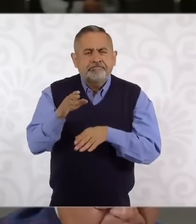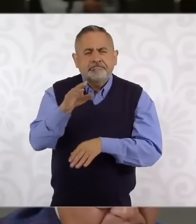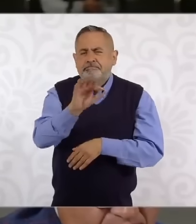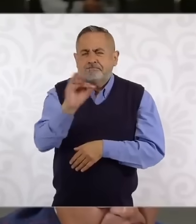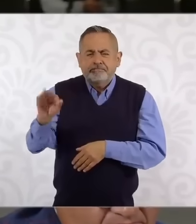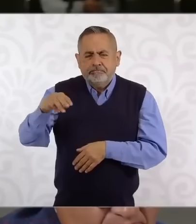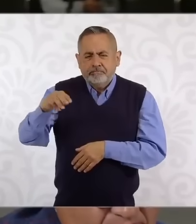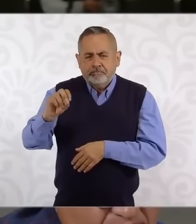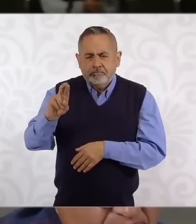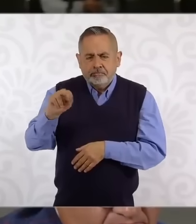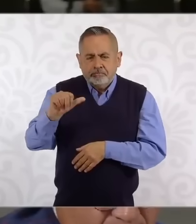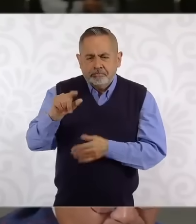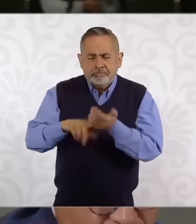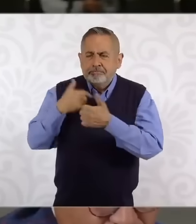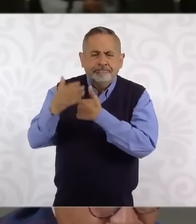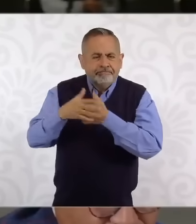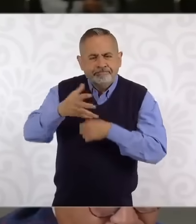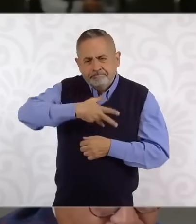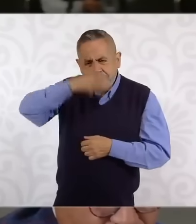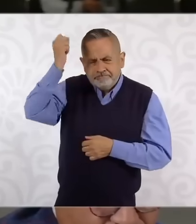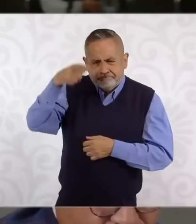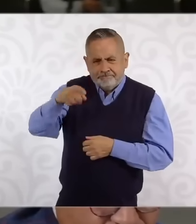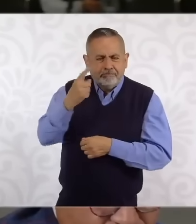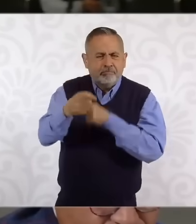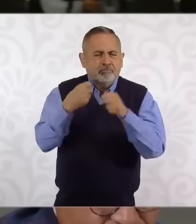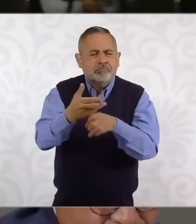a distintos cargos de elección popular casi un año antes de las elecciones. ¿No considera